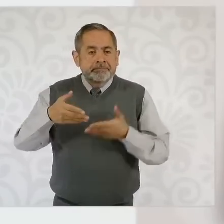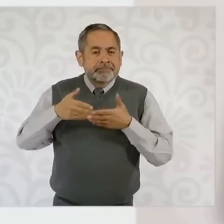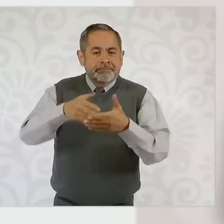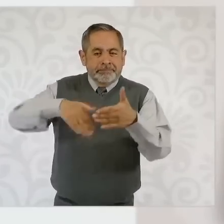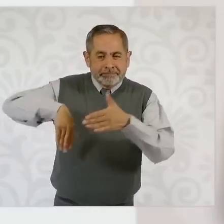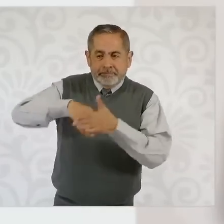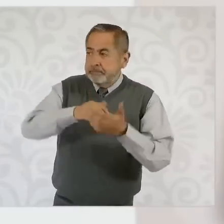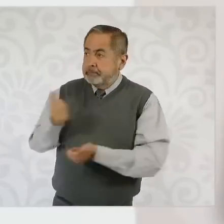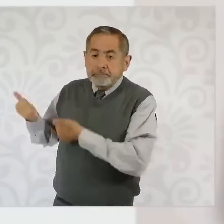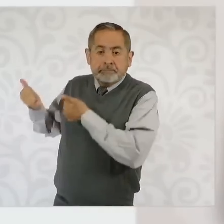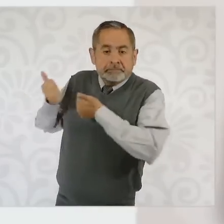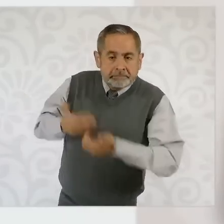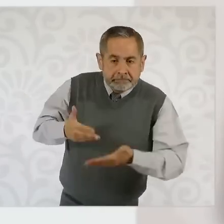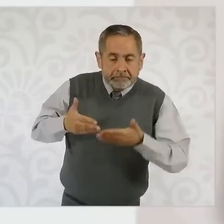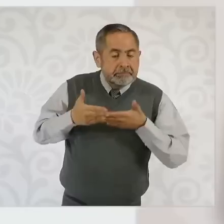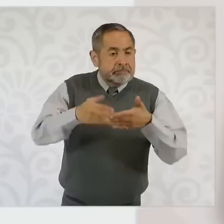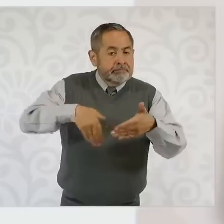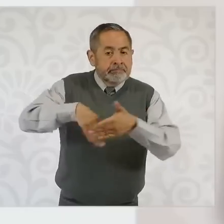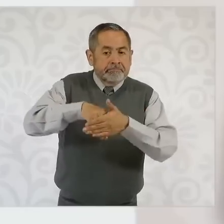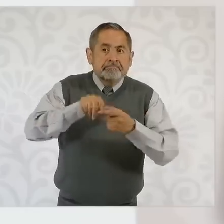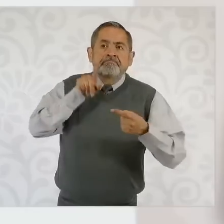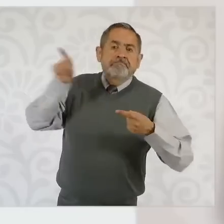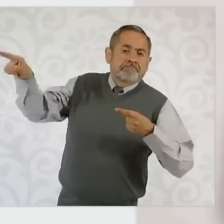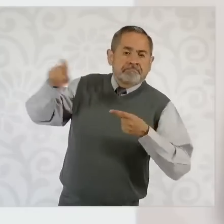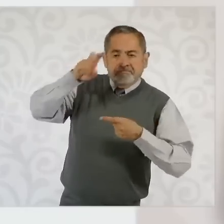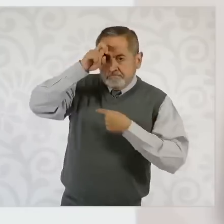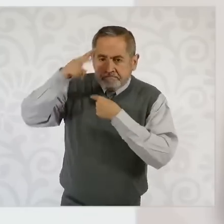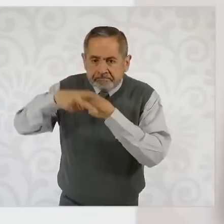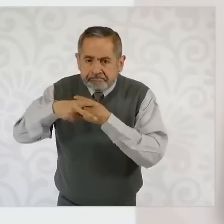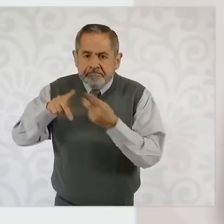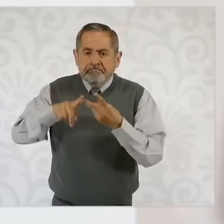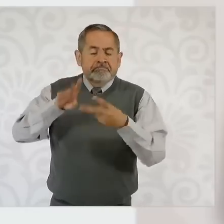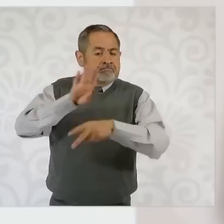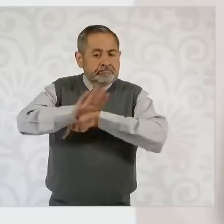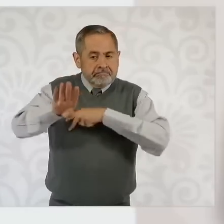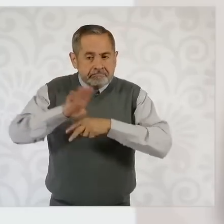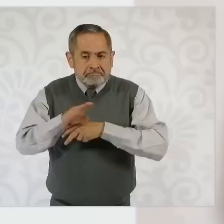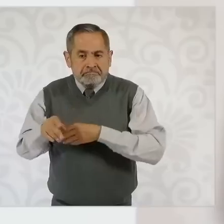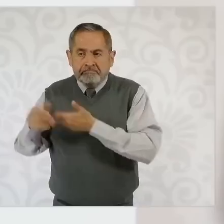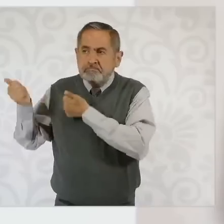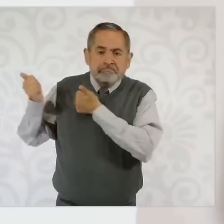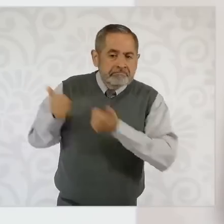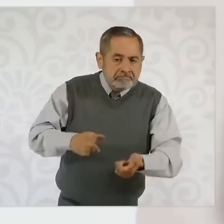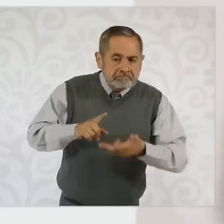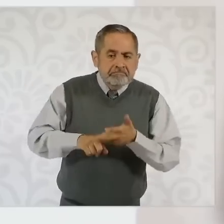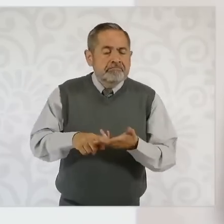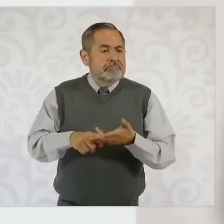Unidos sino tiene que ver con Europa y Brasil eh importación de granos importación de vehículos